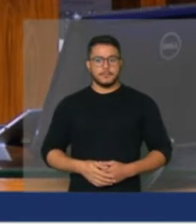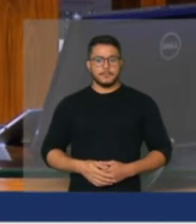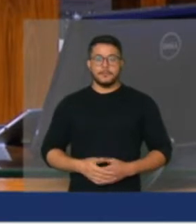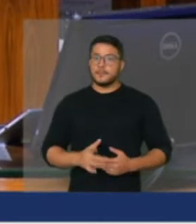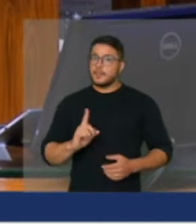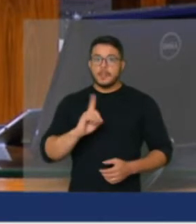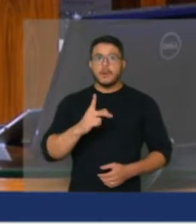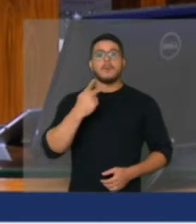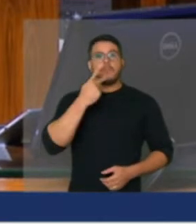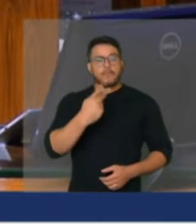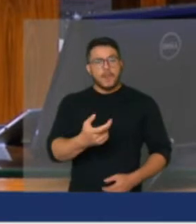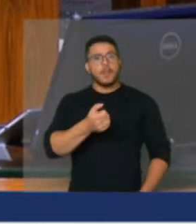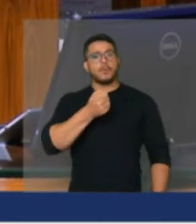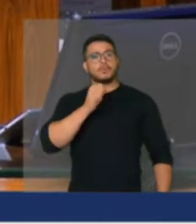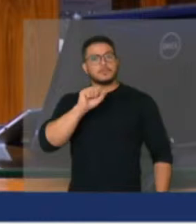ORIENTOU NÃO. -- [DEPUTADO]: ORIENTOU?